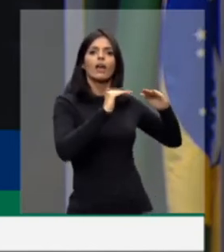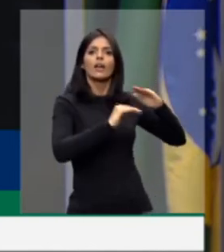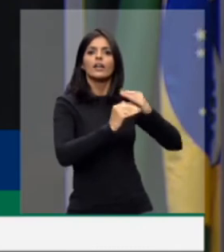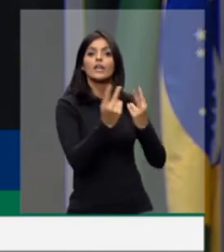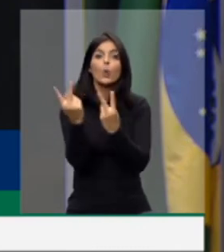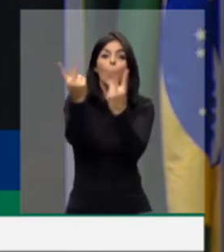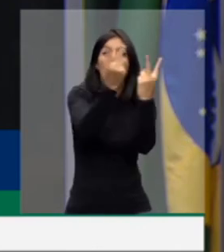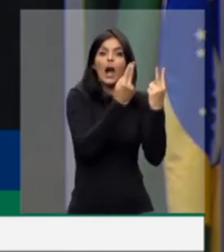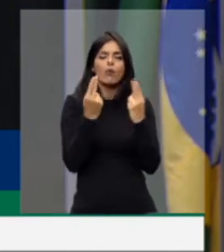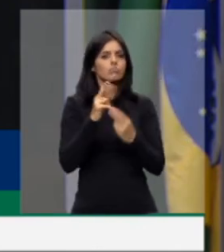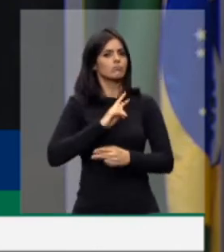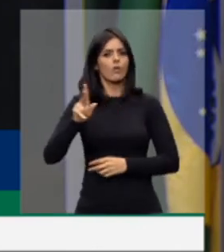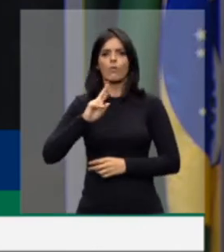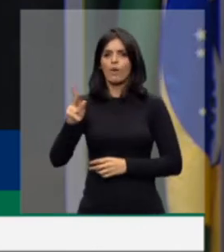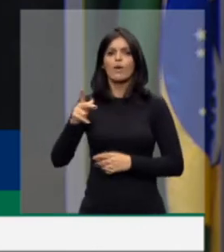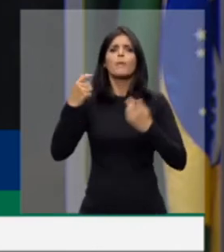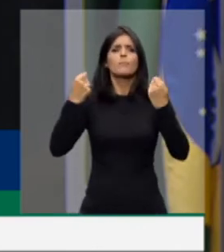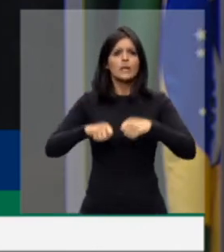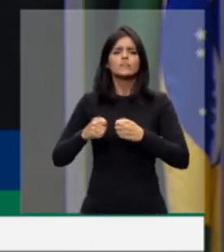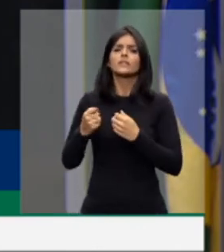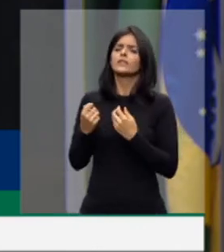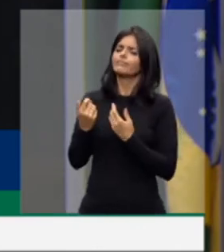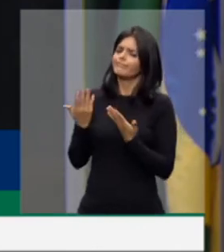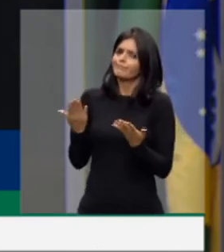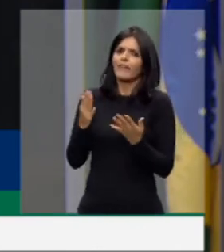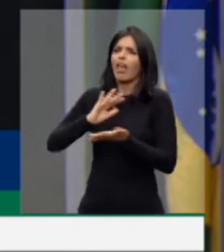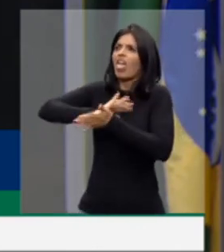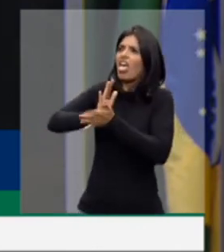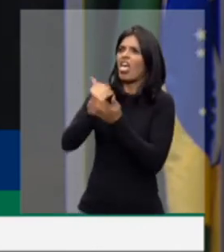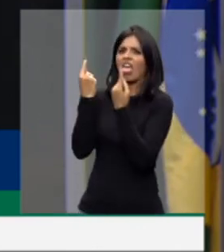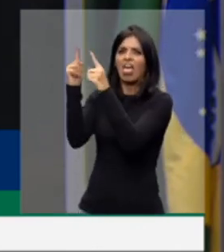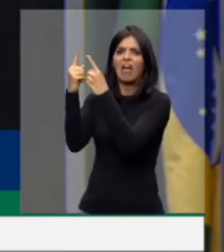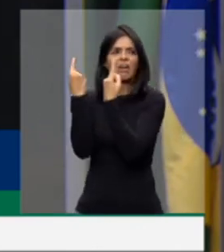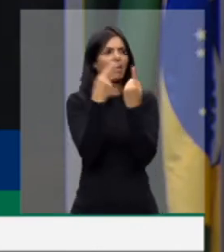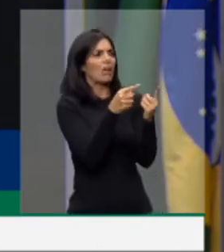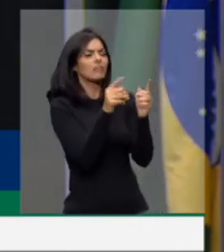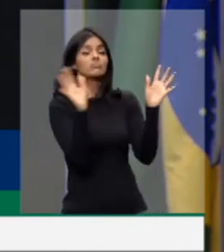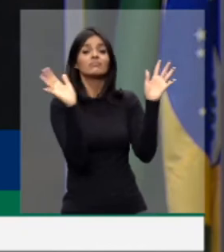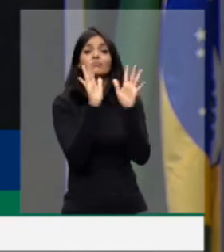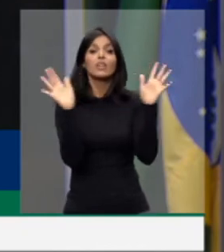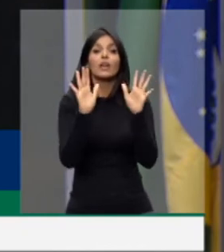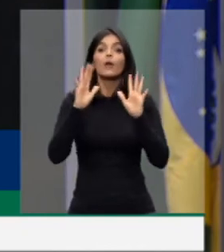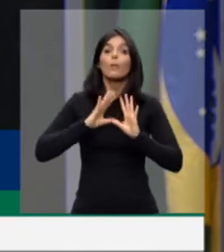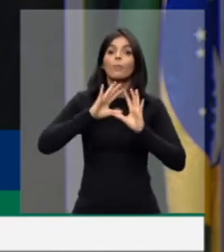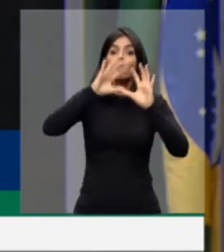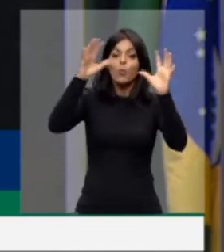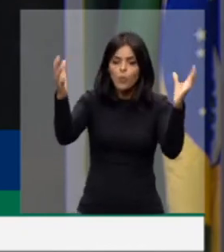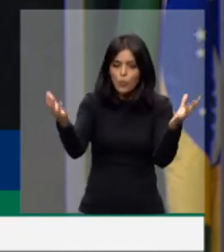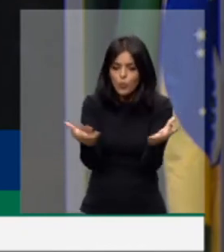FAZÊ-LO, MAS DEVEMOS FAZÊ-LO NAS IGUALDADES DE CONDIÇÕES E NAS IGUALDADES DE ARMAS PARA PRODUÇÃO. E NÃO DISCRIMINANDO UM EM FUNÇÃO